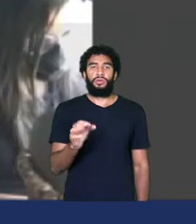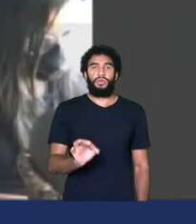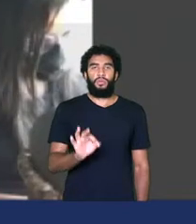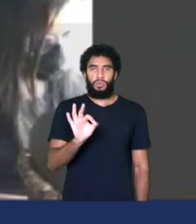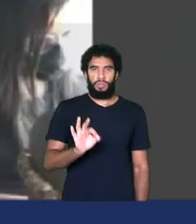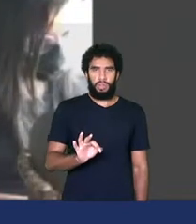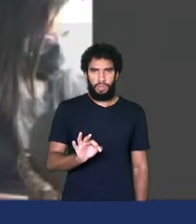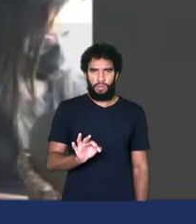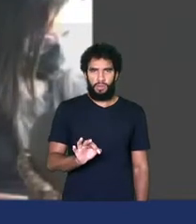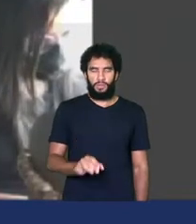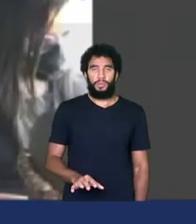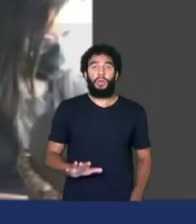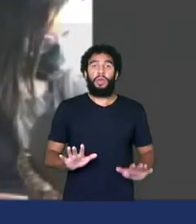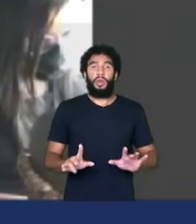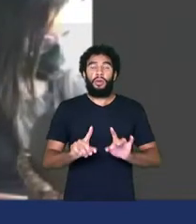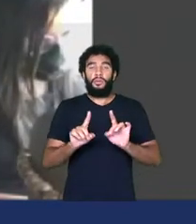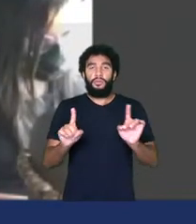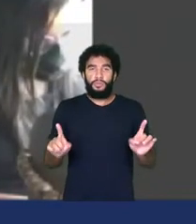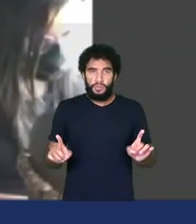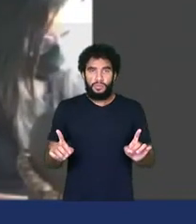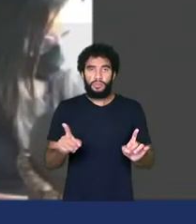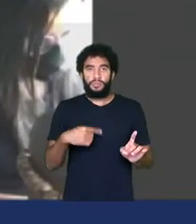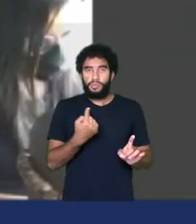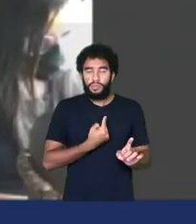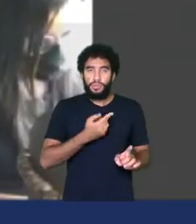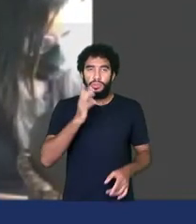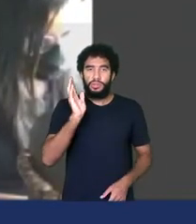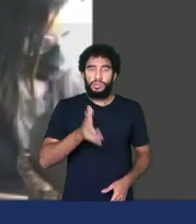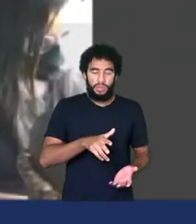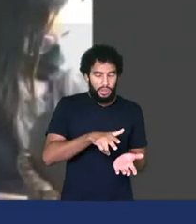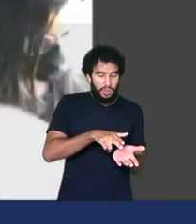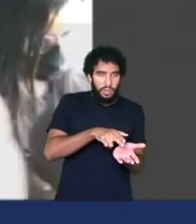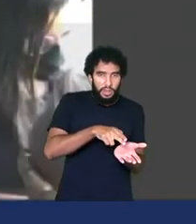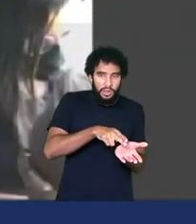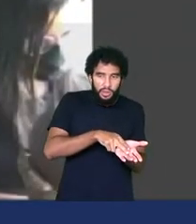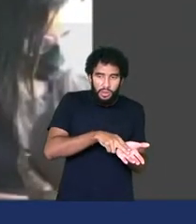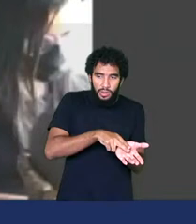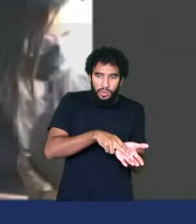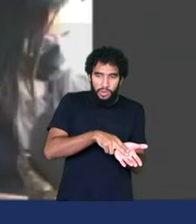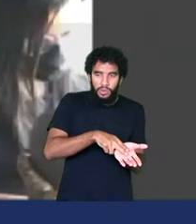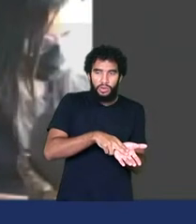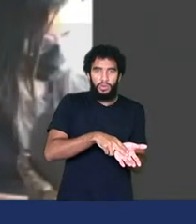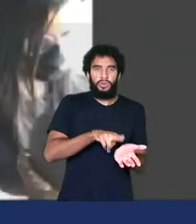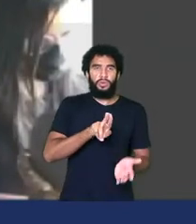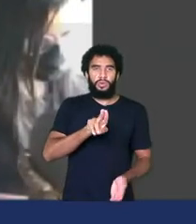VAI PERDER 60, 62.5%. ESTÁ PREVISTA AGORA PARA MARÇO SÓ QUE ESTAMOS COM OS LEITOS DE UTI, GRANDE PARTE DELES,